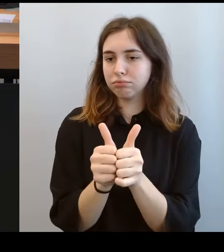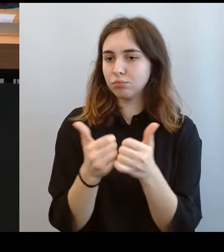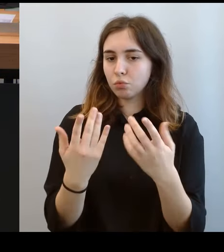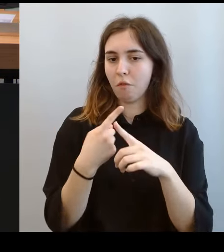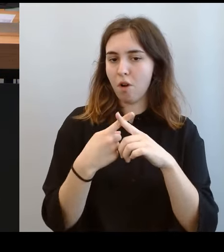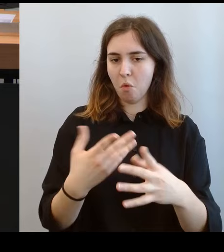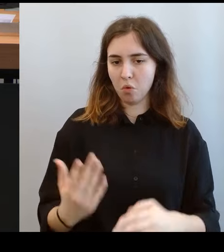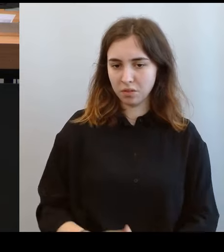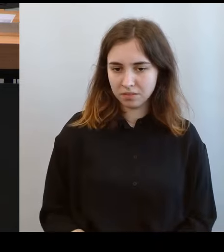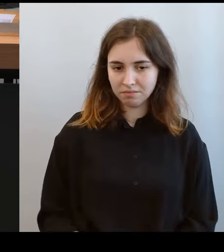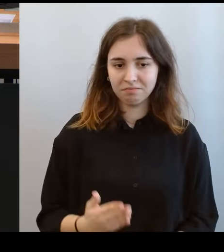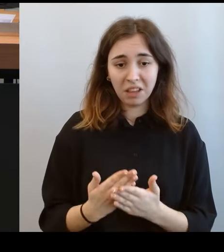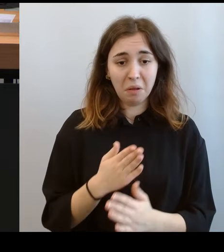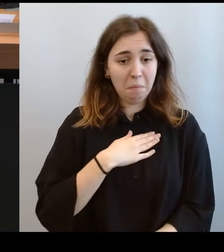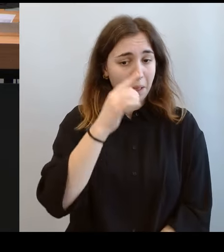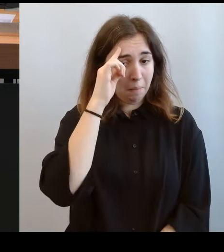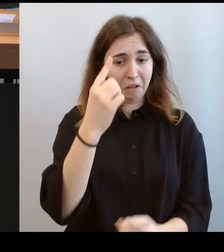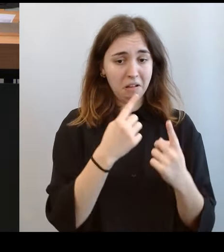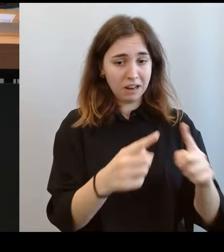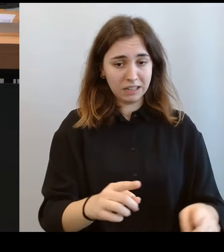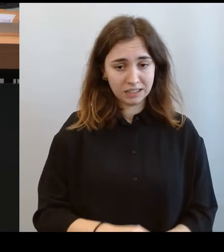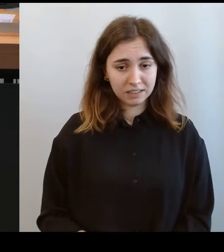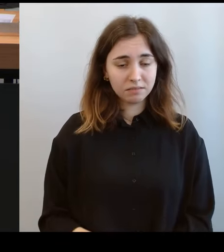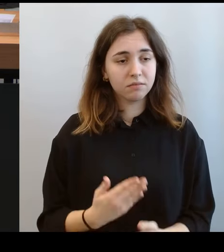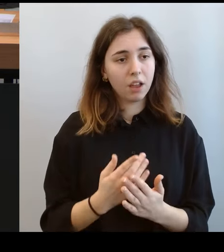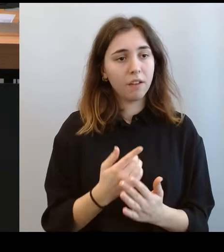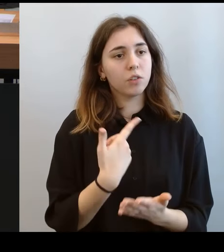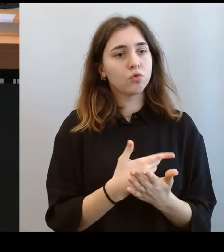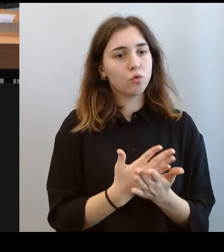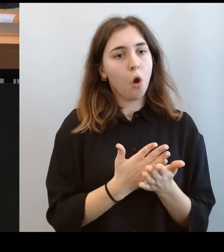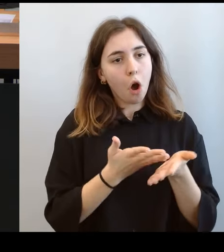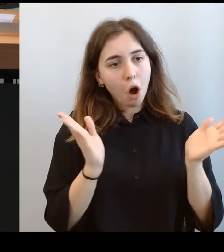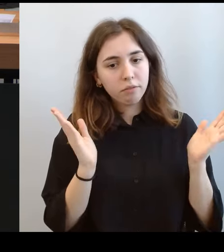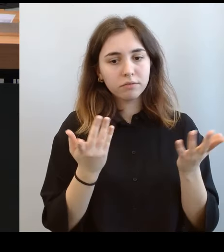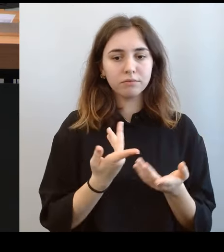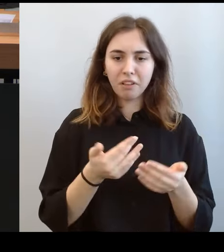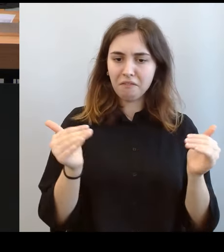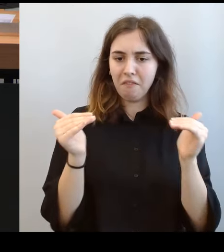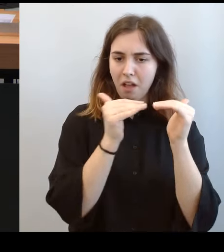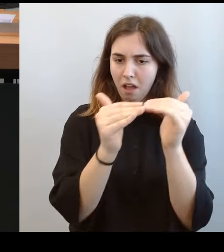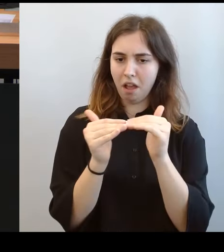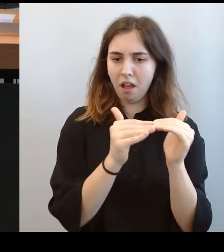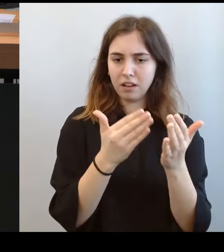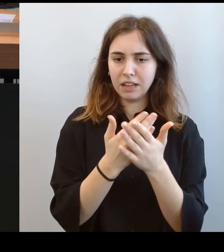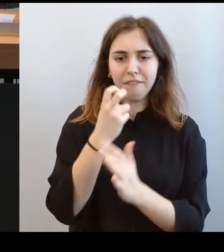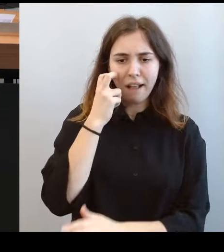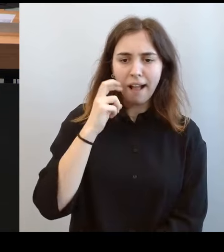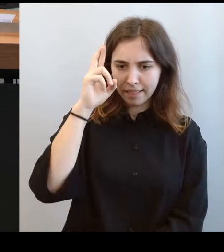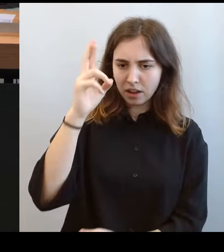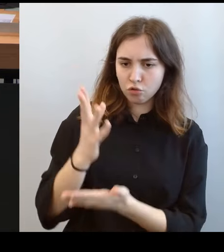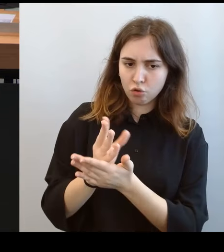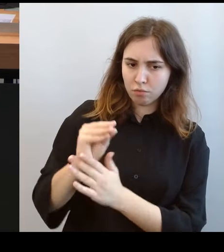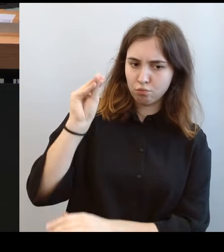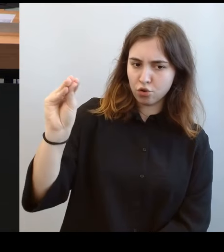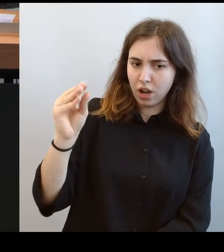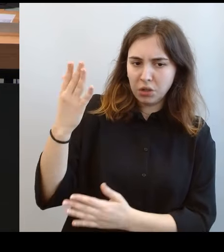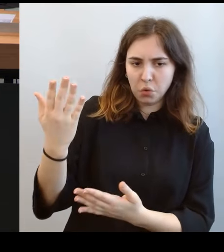fair, dass im Ältestenrat schon und auch in der Geschäftsführer Runde schon mitzuteilen. Alles ist gesprochen, was zu dieser Frage zu sprechen